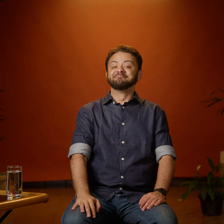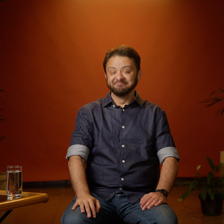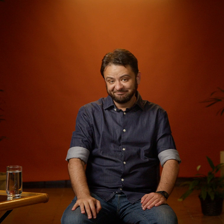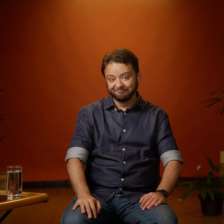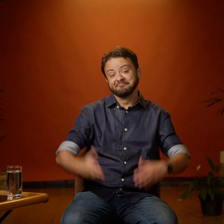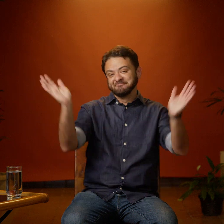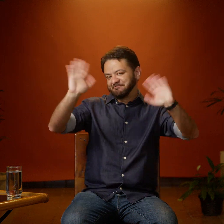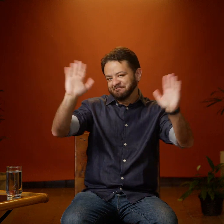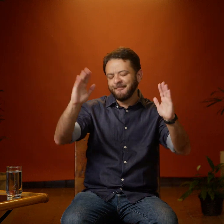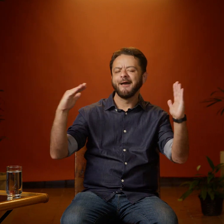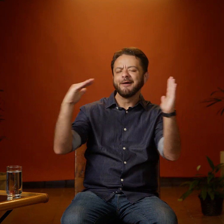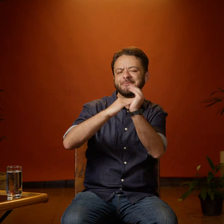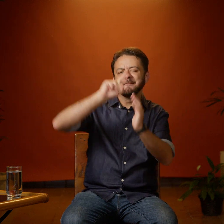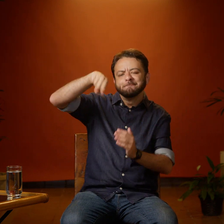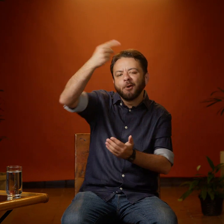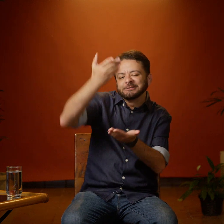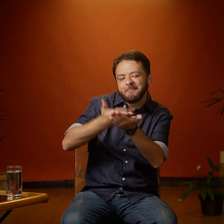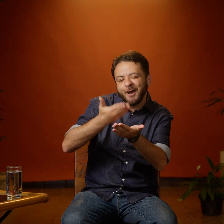Então gente, tchau até a próxima aula